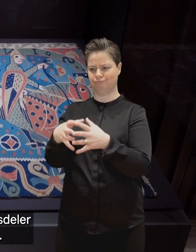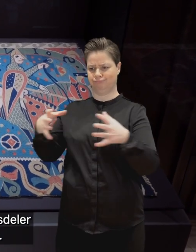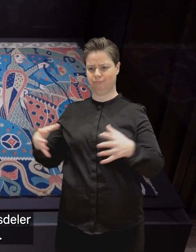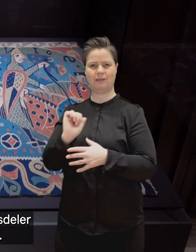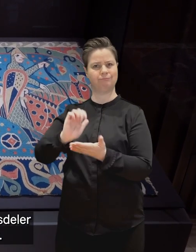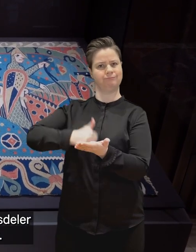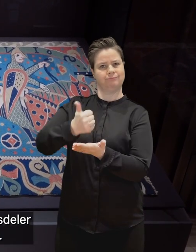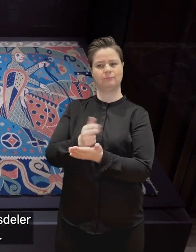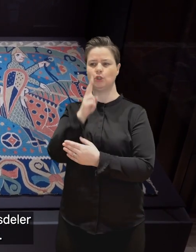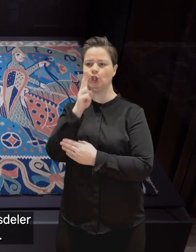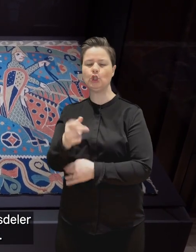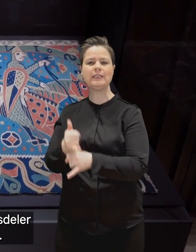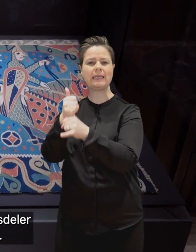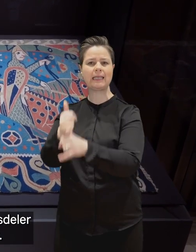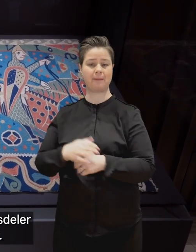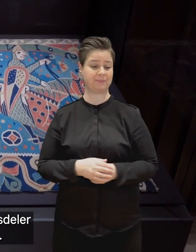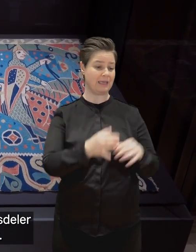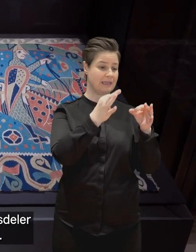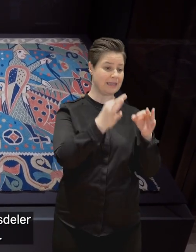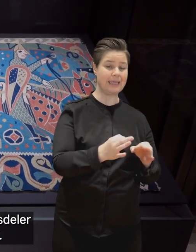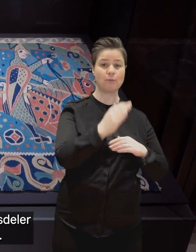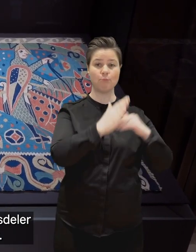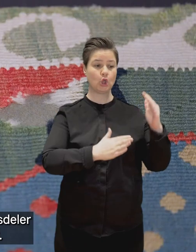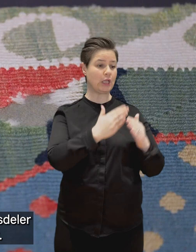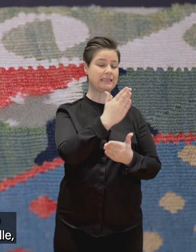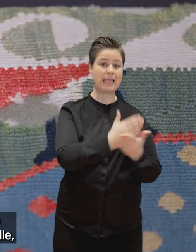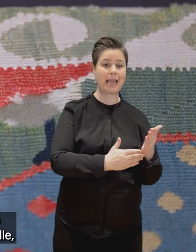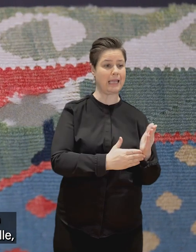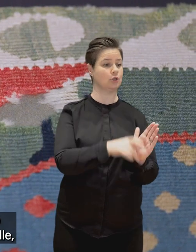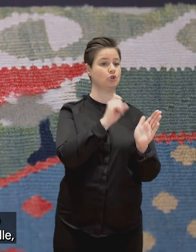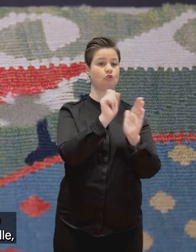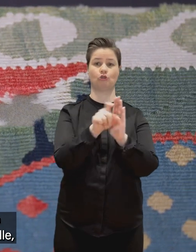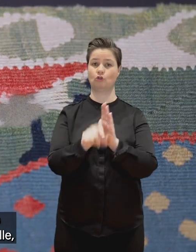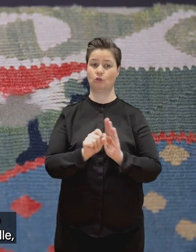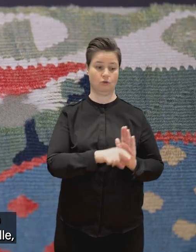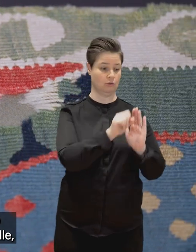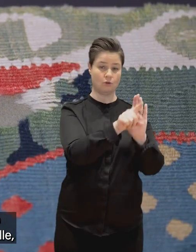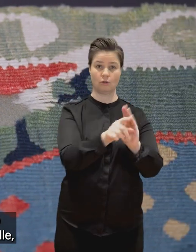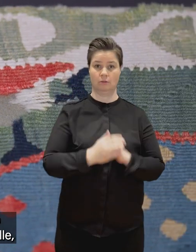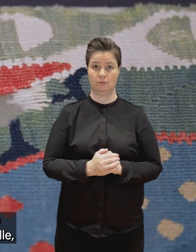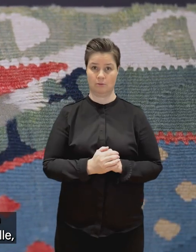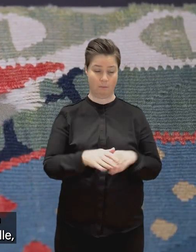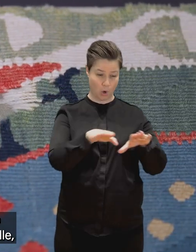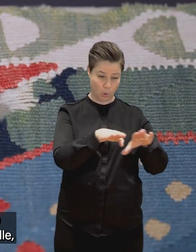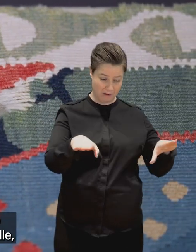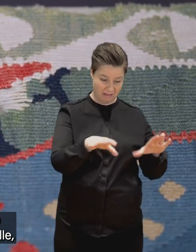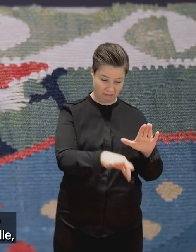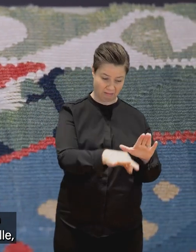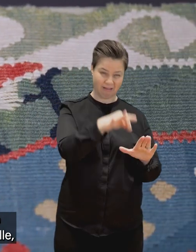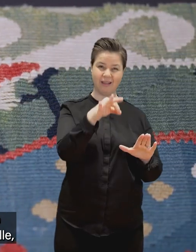Gjenstander og bygningsdeler blir auksjonert bort. Blant gulvplankene blir det funnet en ullfille,